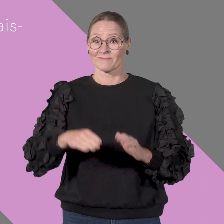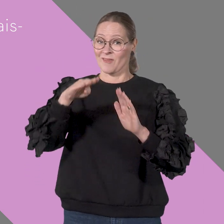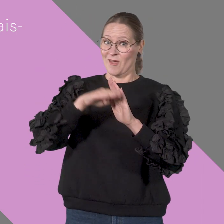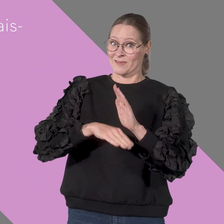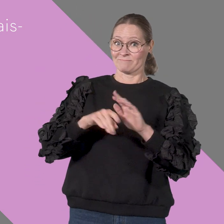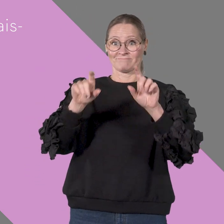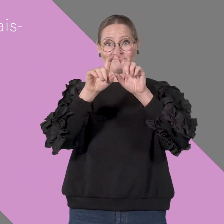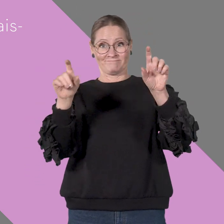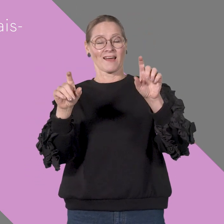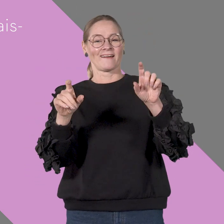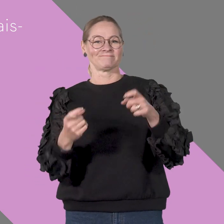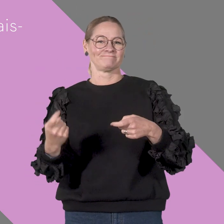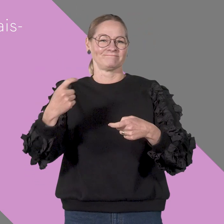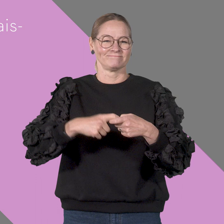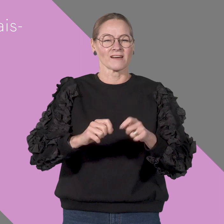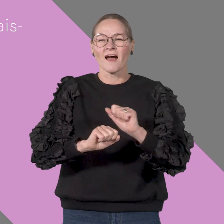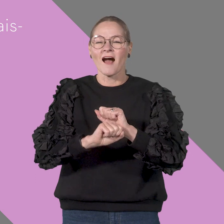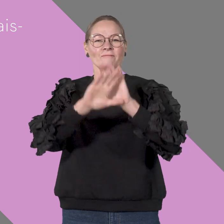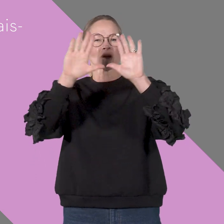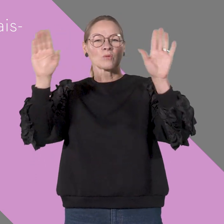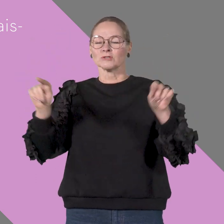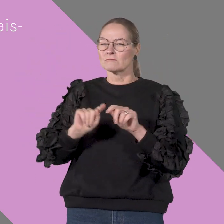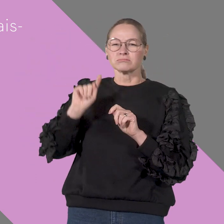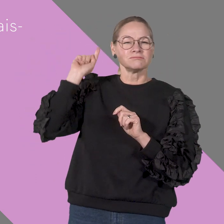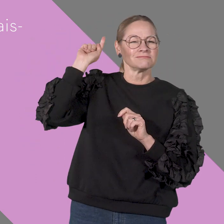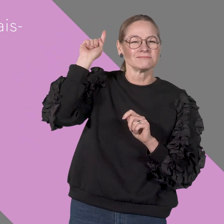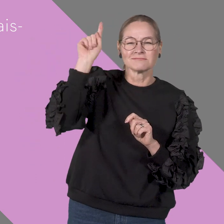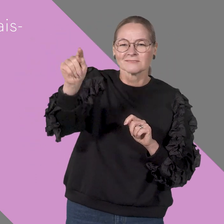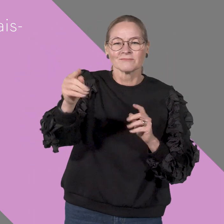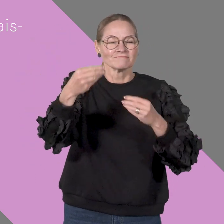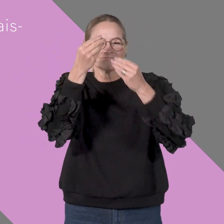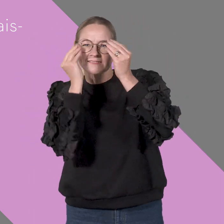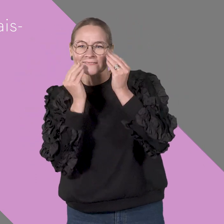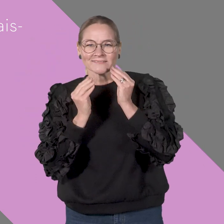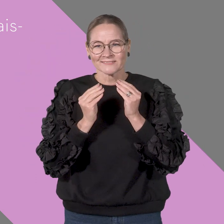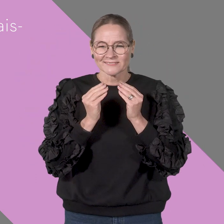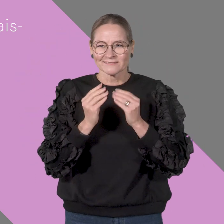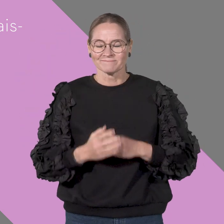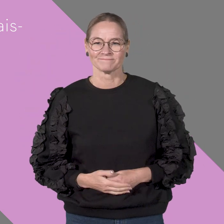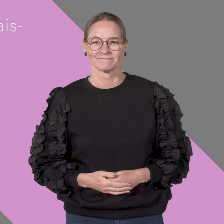Ohjelmassa oli teemaan liittyen muun muassa avaruusluento ja maskeerausta.